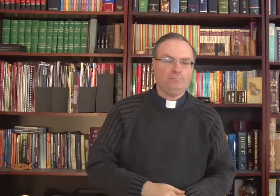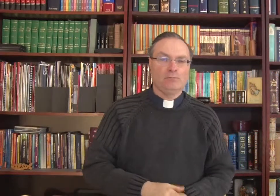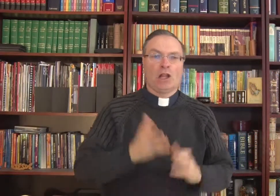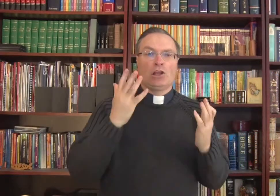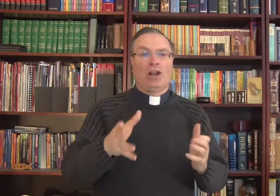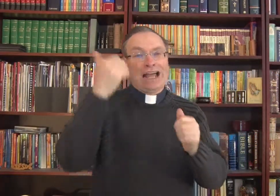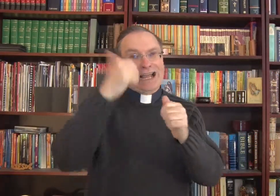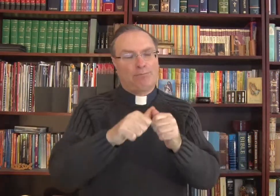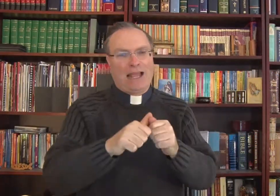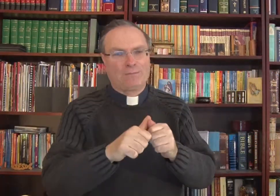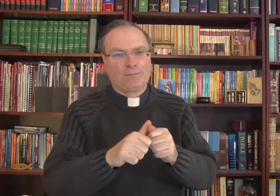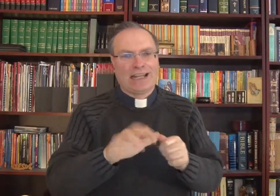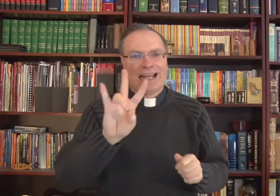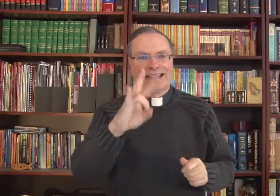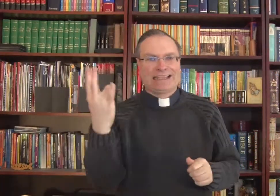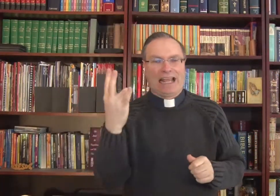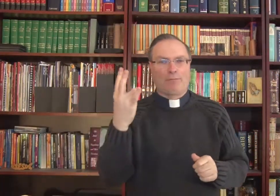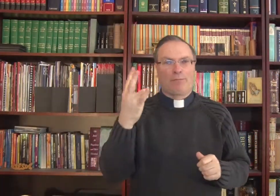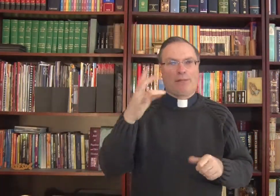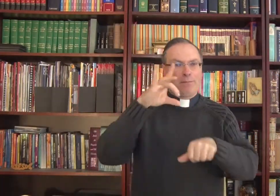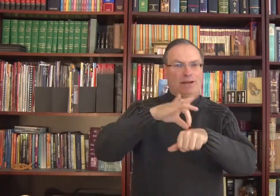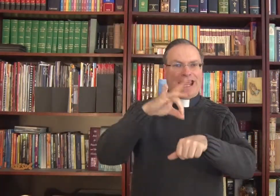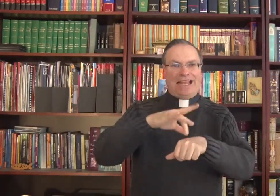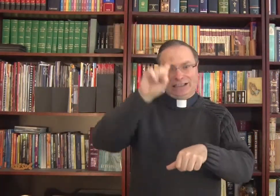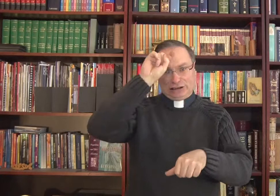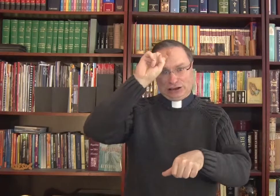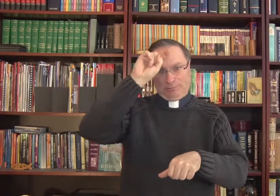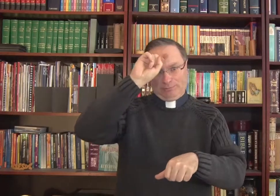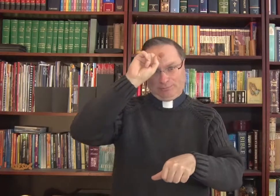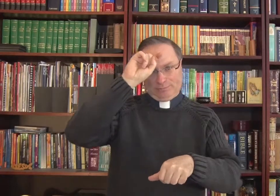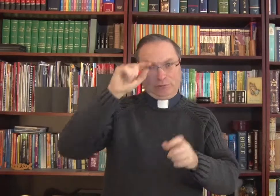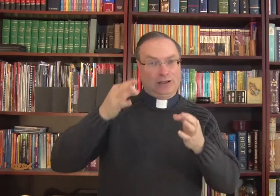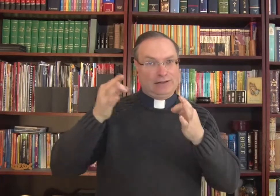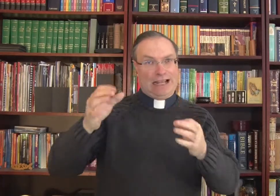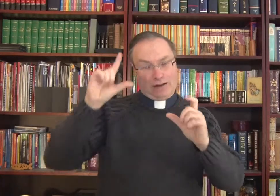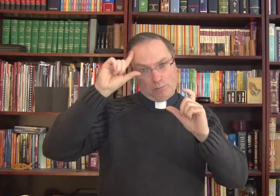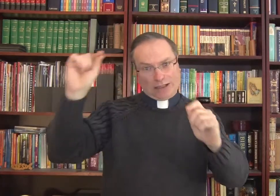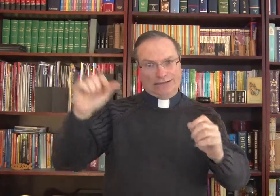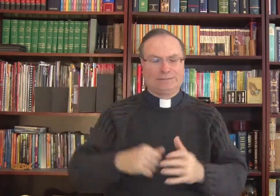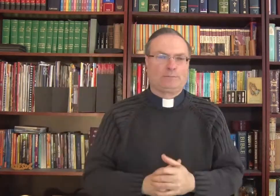Cela rappelle la septième plaie d’Égypte au temps de Moïse.